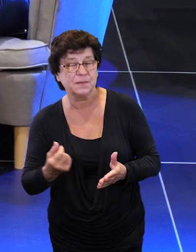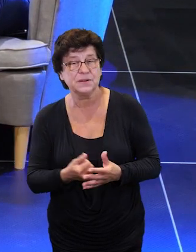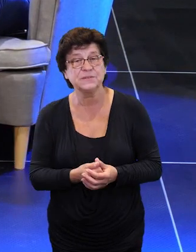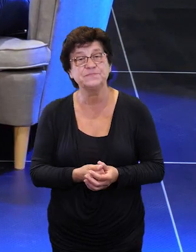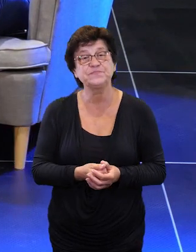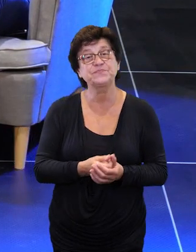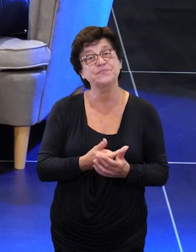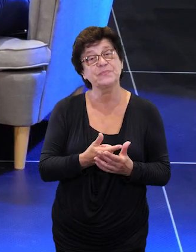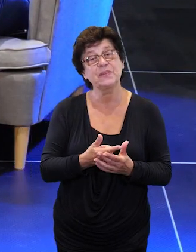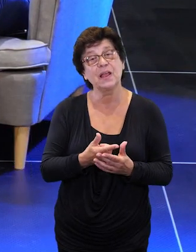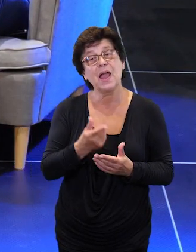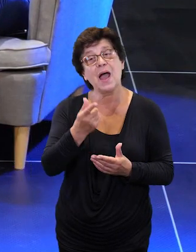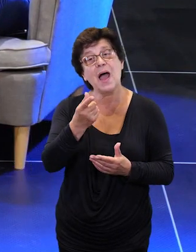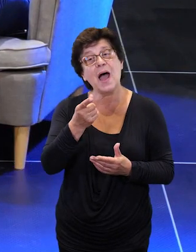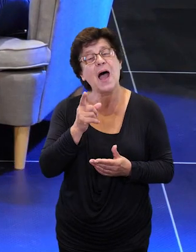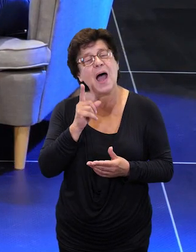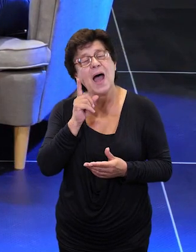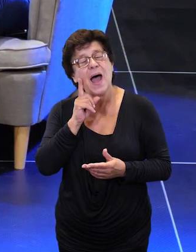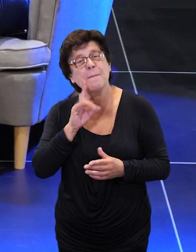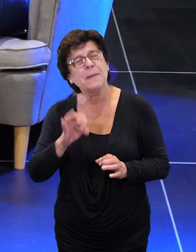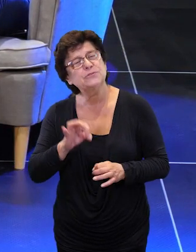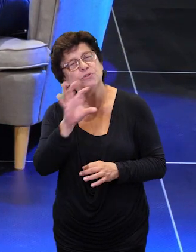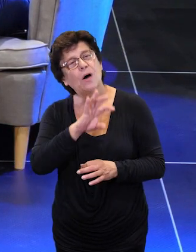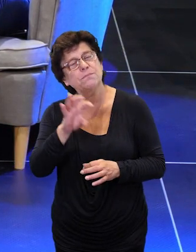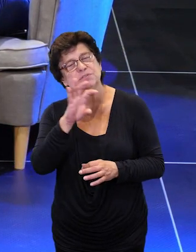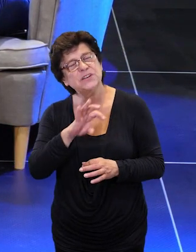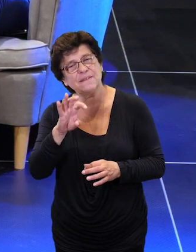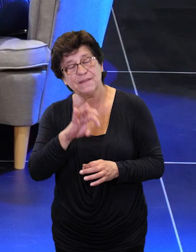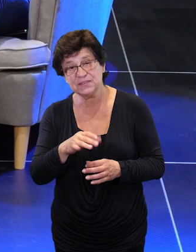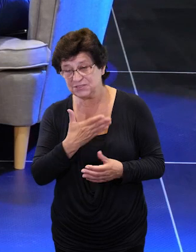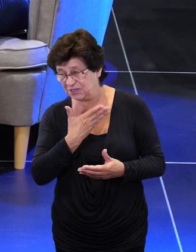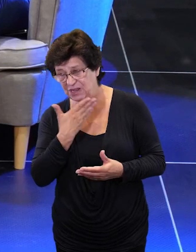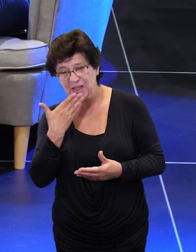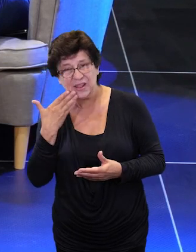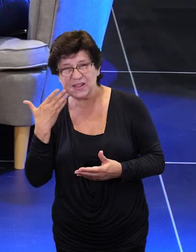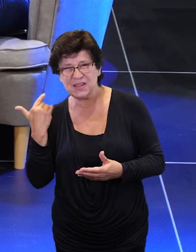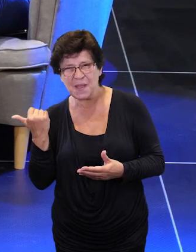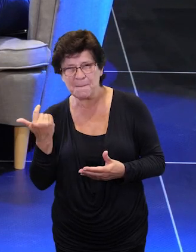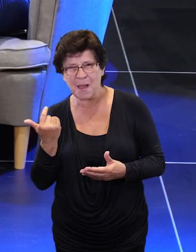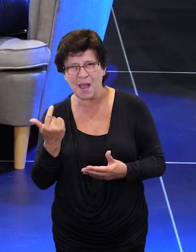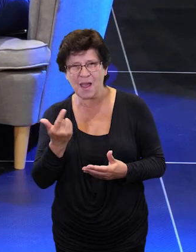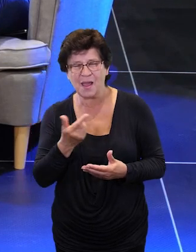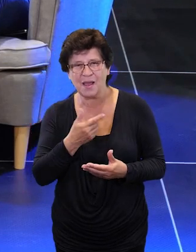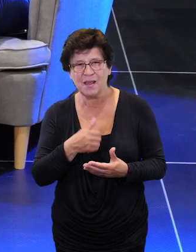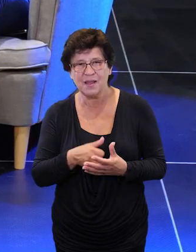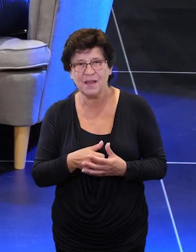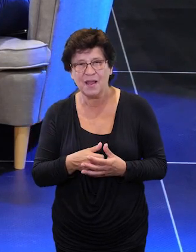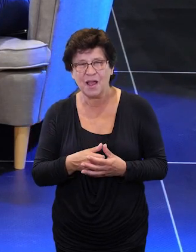A pan z obserwacji nie ma szczególnych złych doświadczeń,